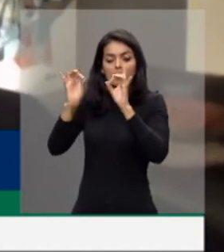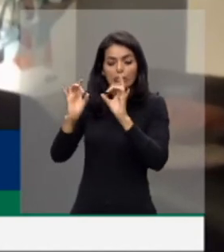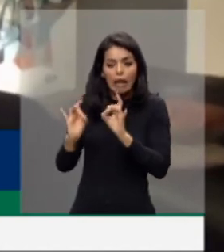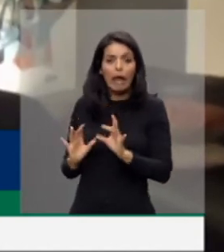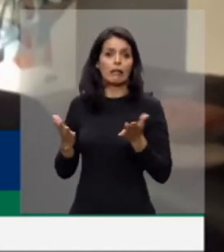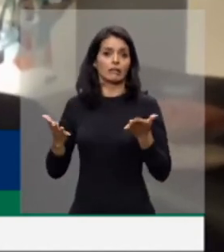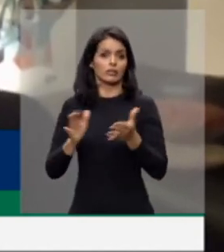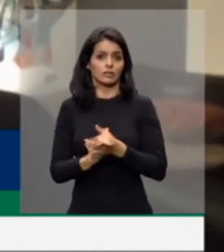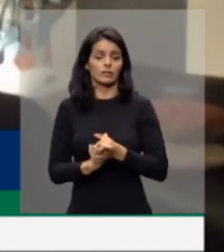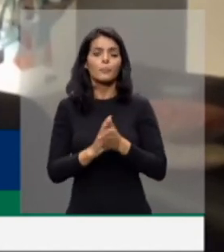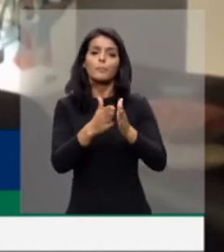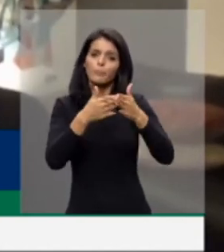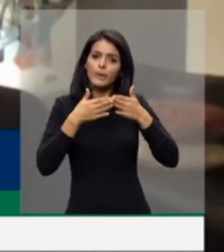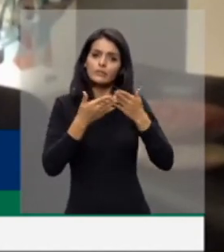MATÉRIA DESSA MAGNITUDE, É